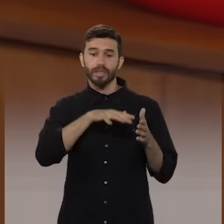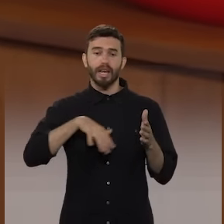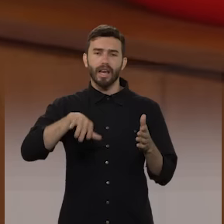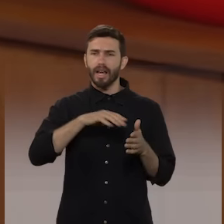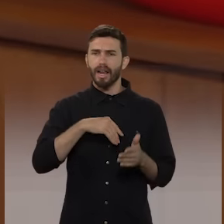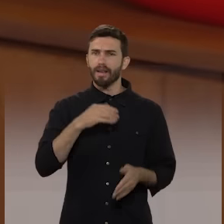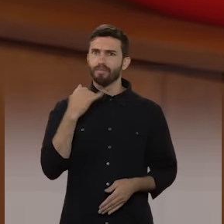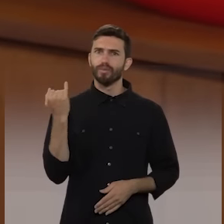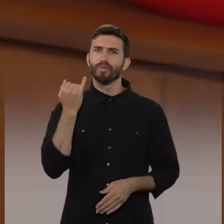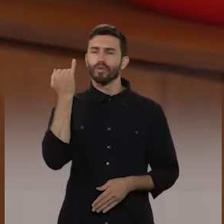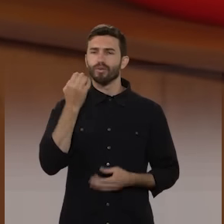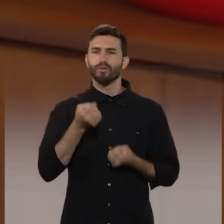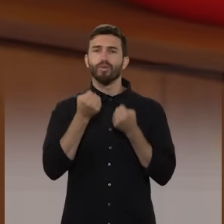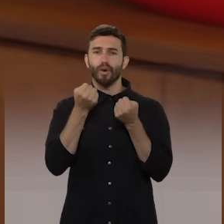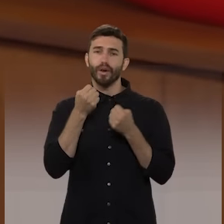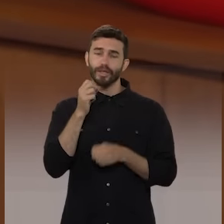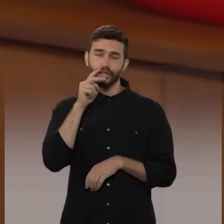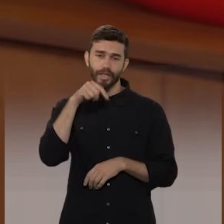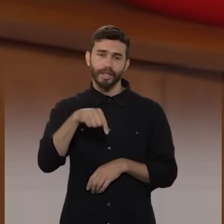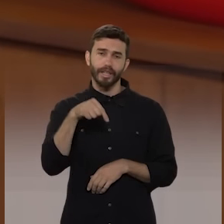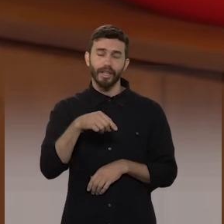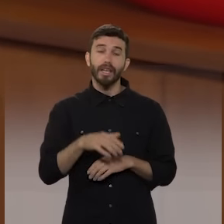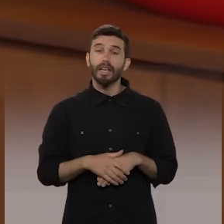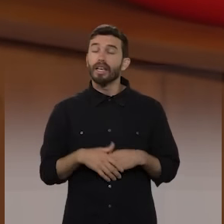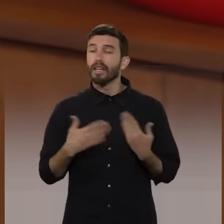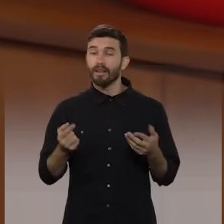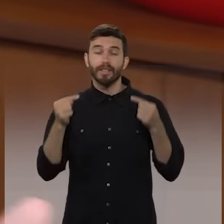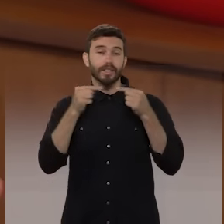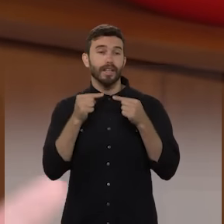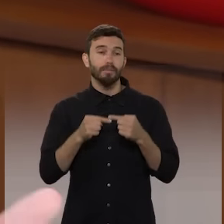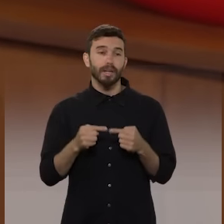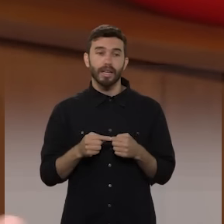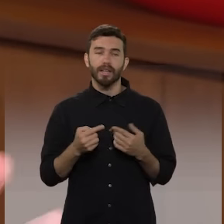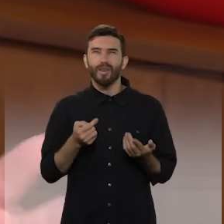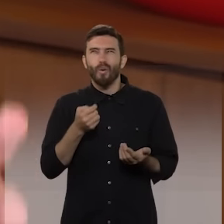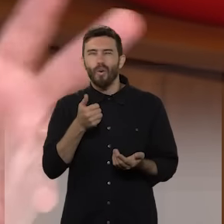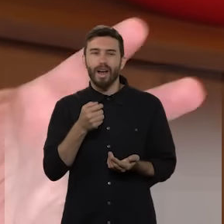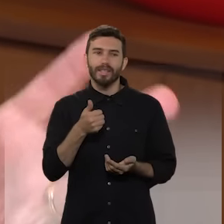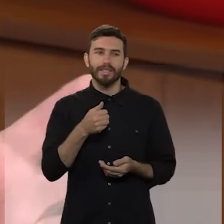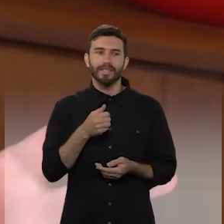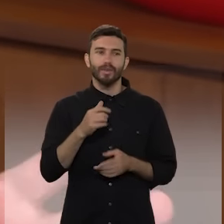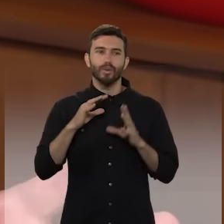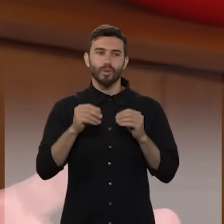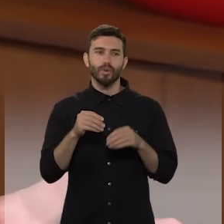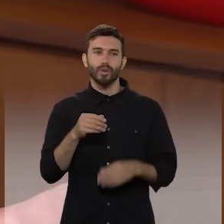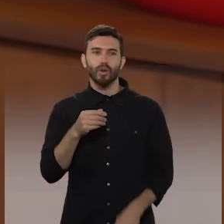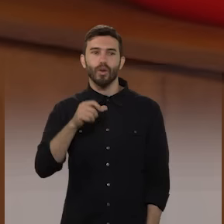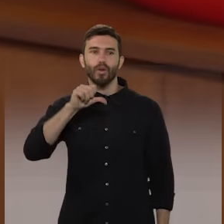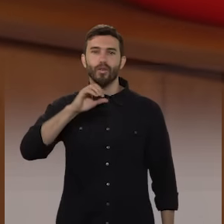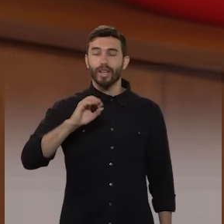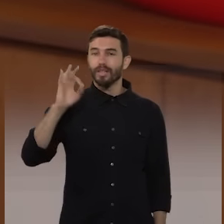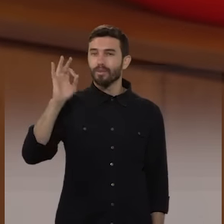Então, hoje nós aplicamos muito do... quase tudo, 95% do que nós produzimos no mercado interno.